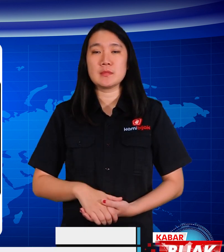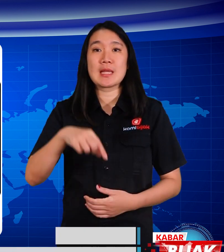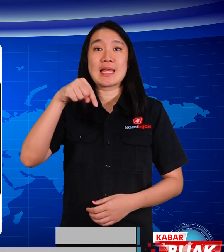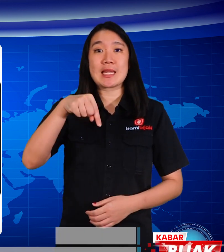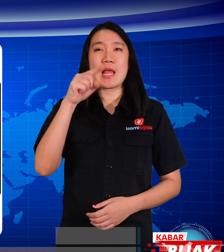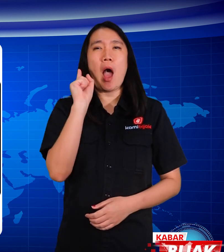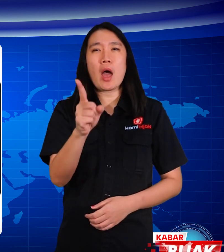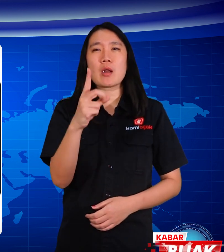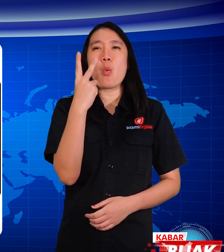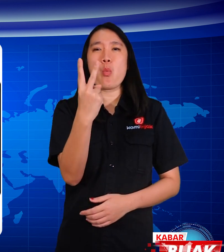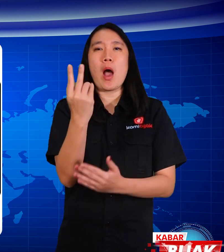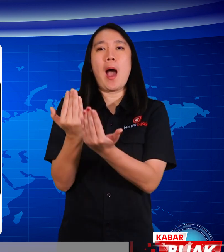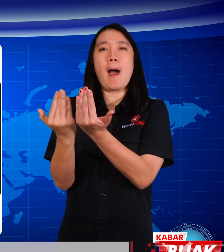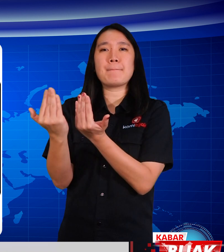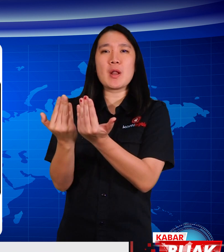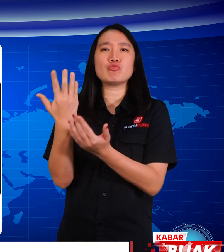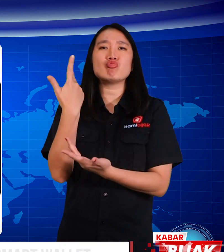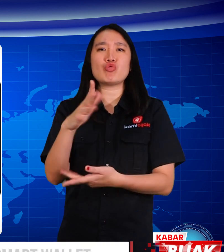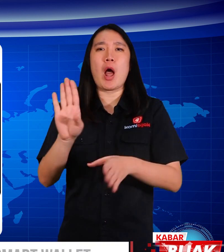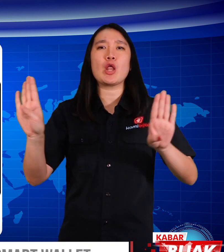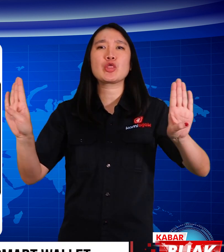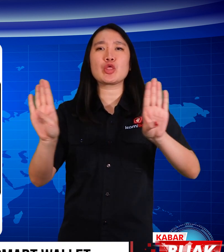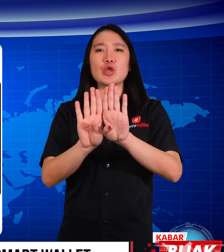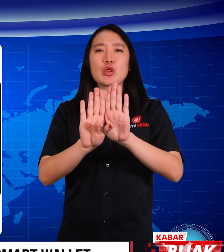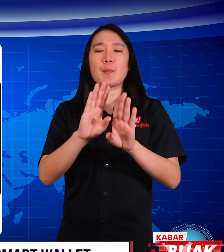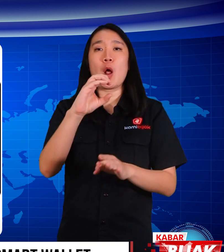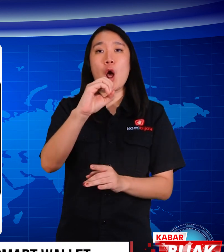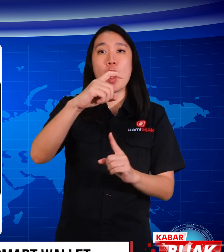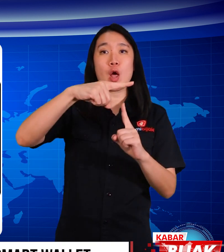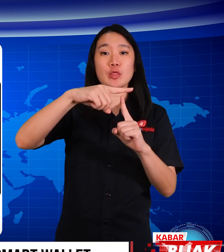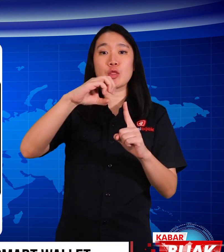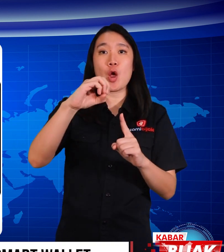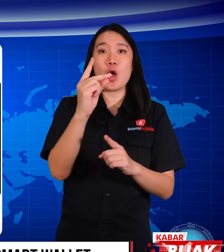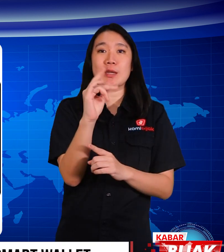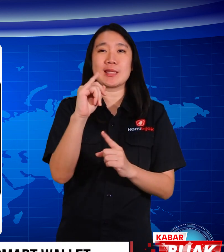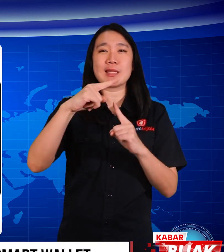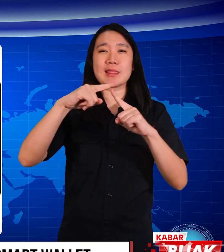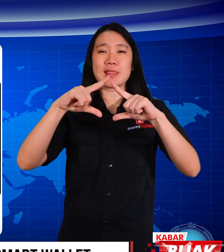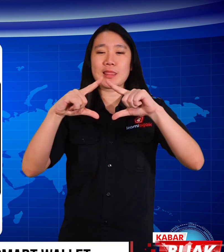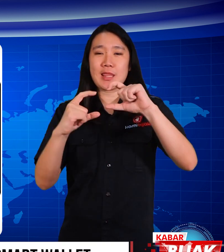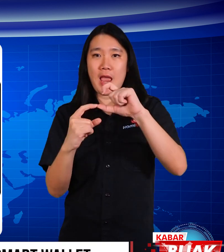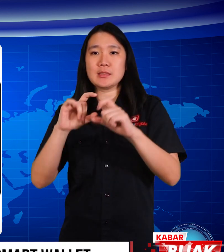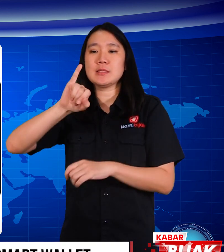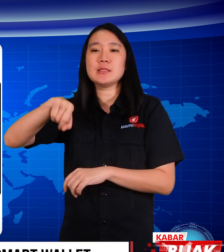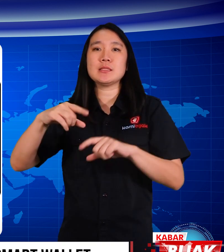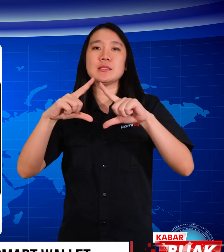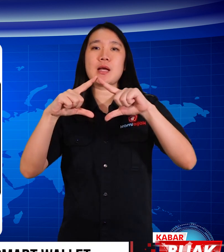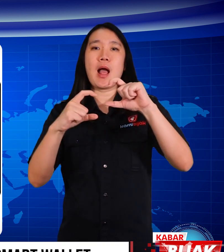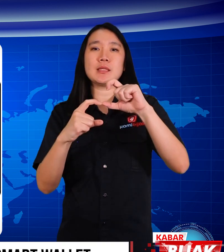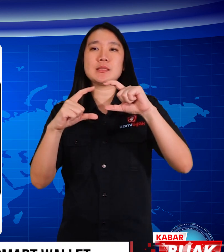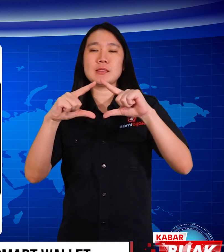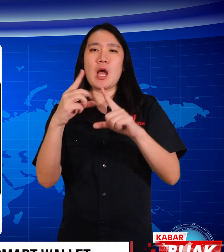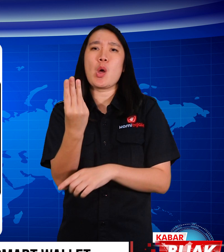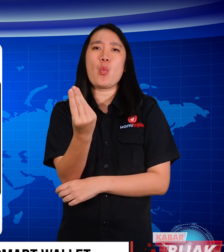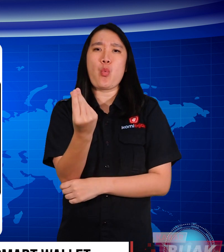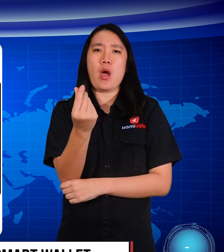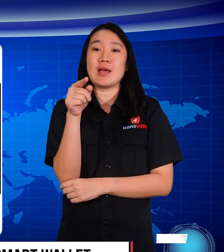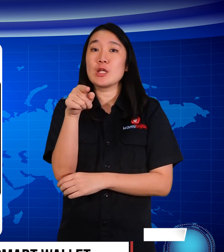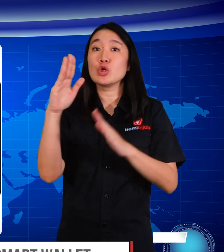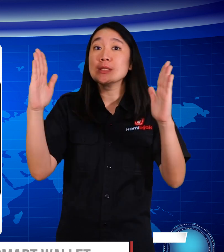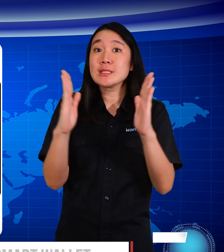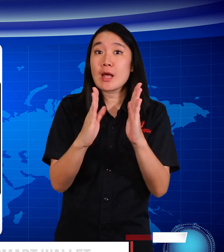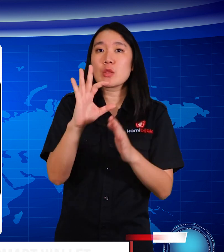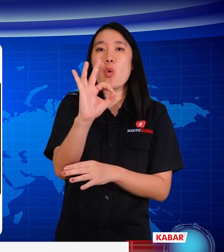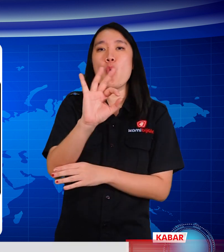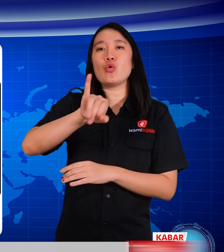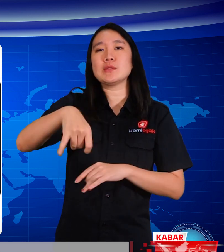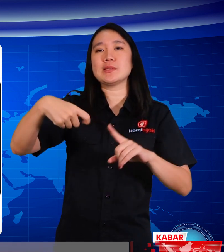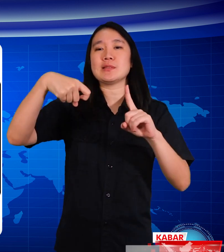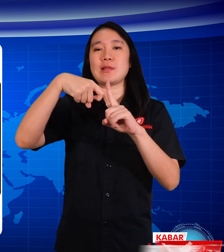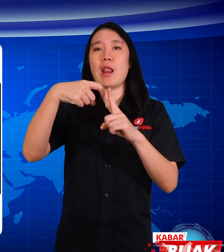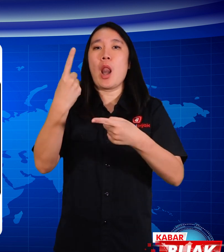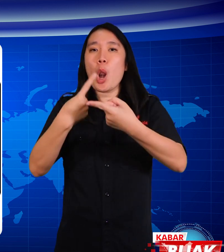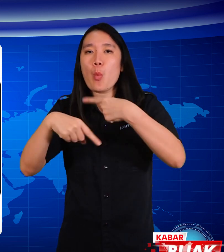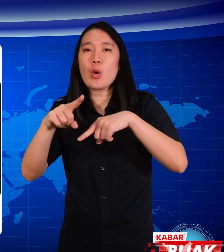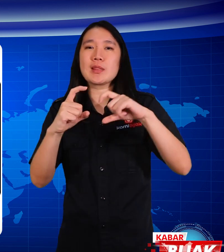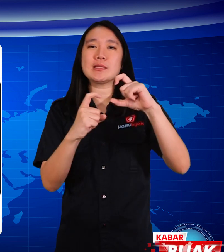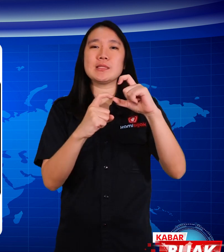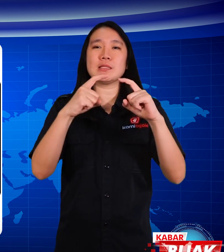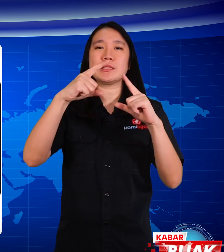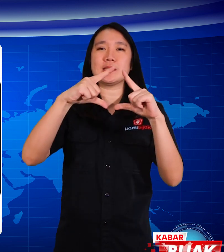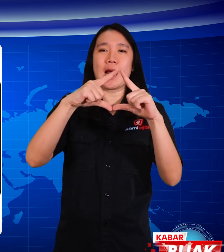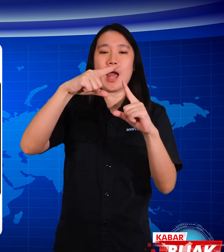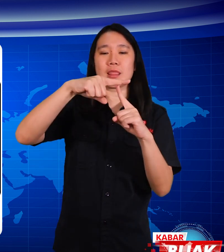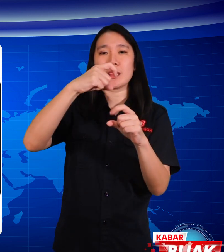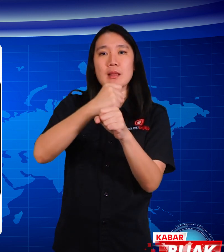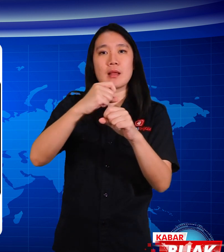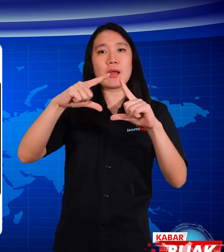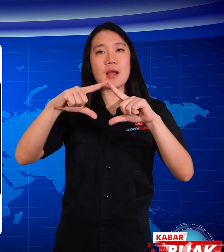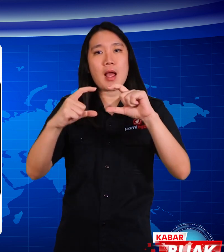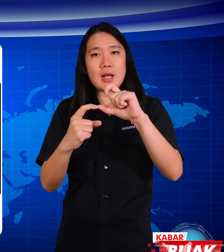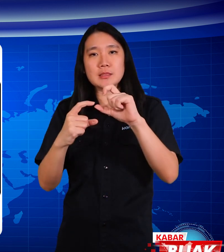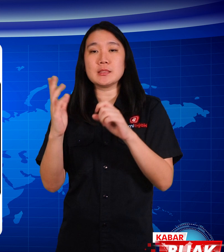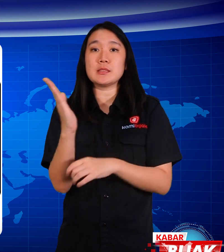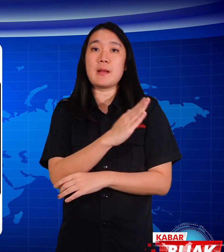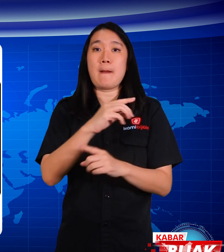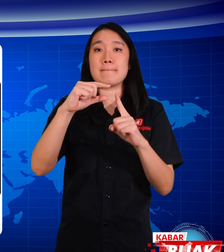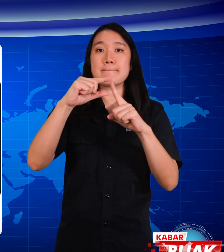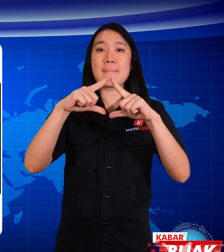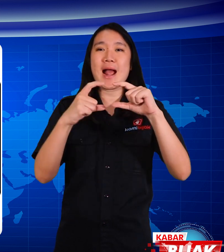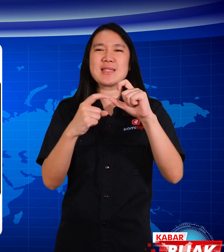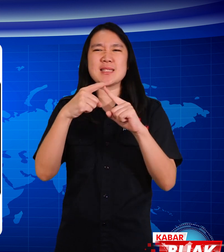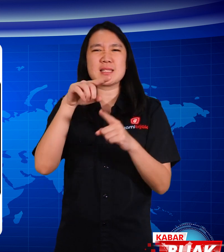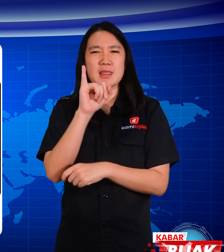Ini ada dua aplikasi yang sudah ditutup oleh Otoritas Jasa Keuangan (OJK) melalui Satgas PASTI,